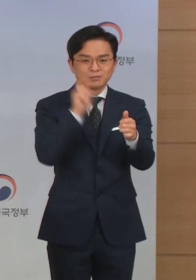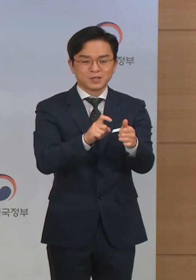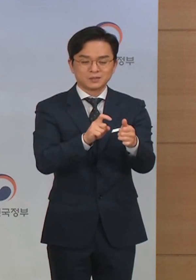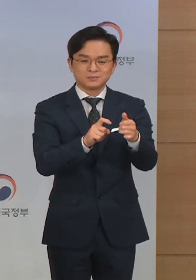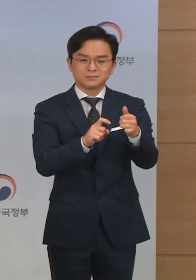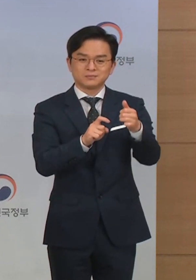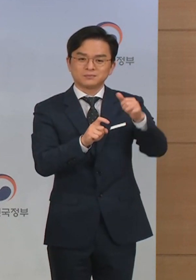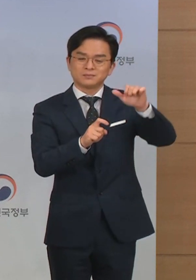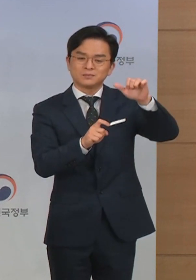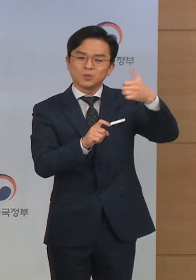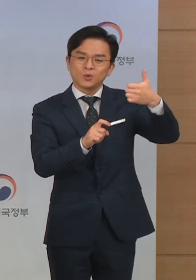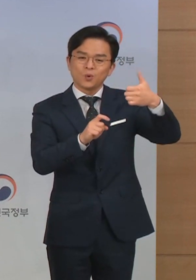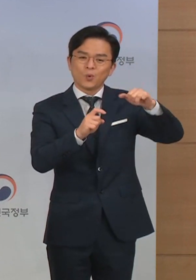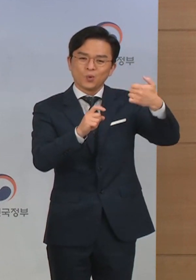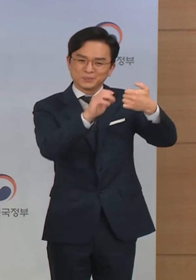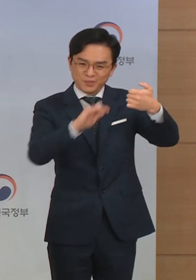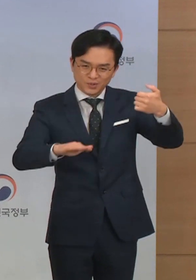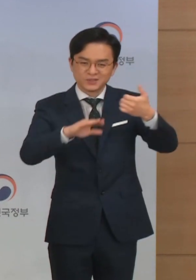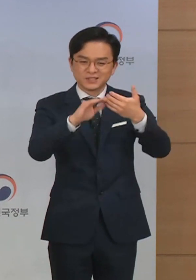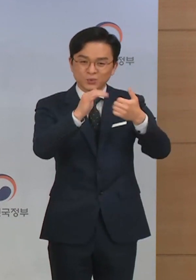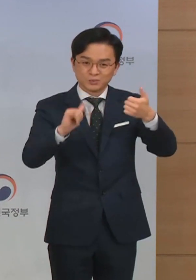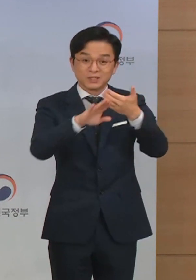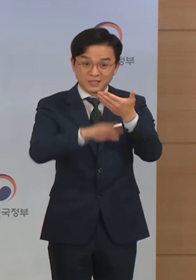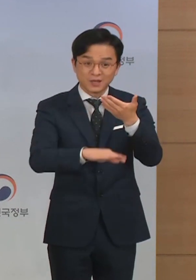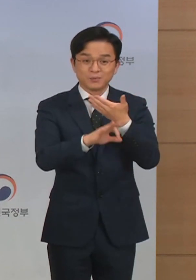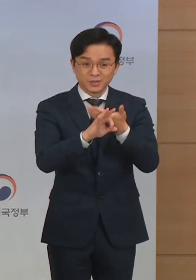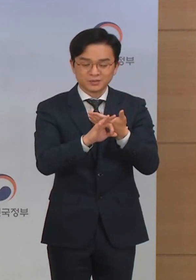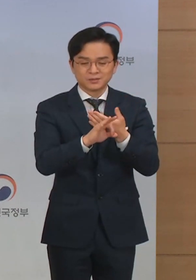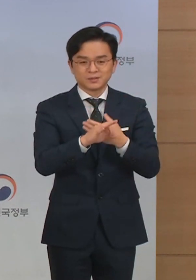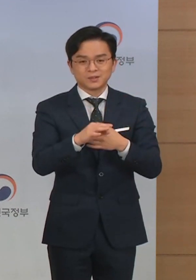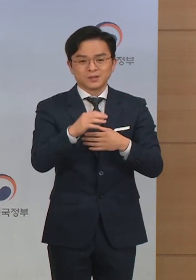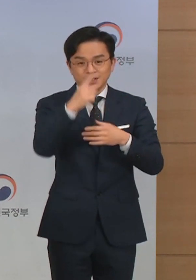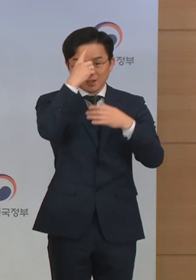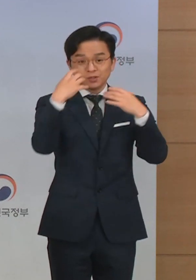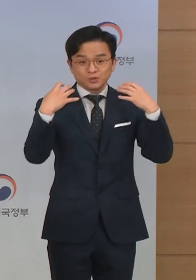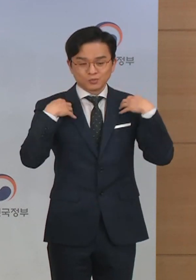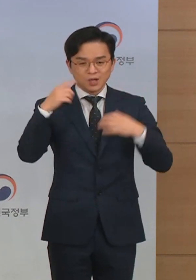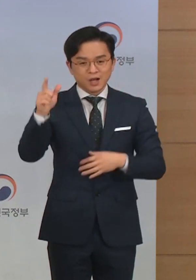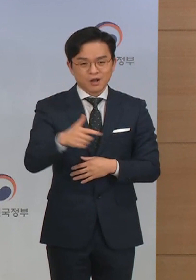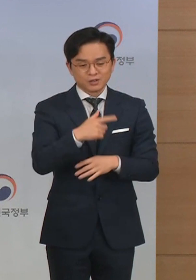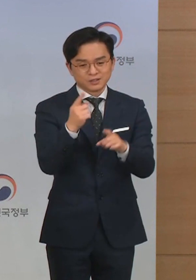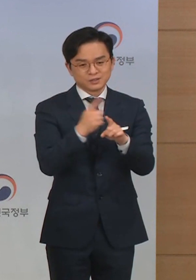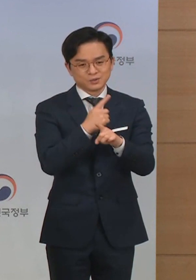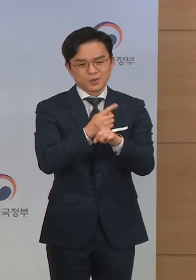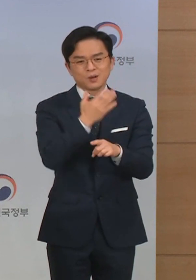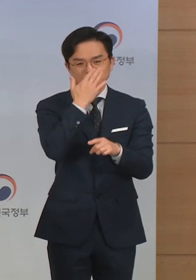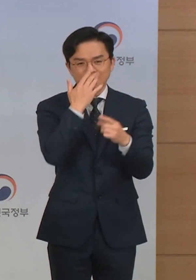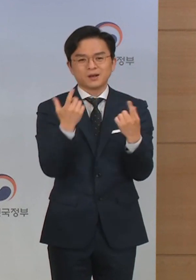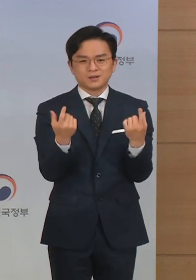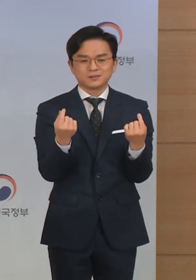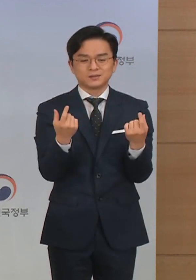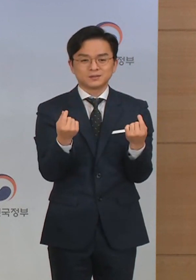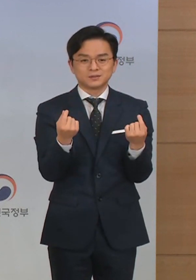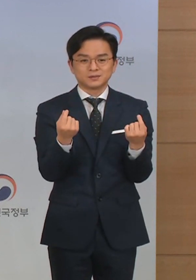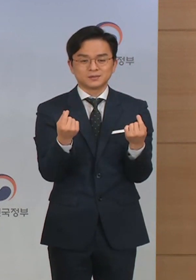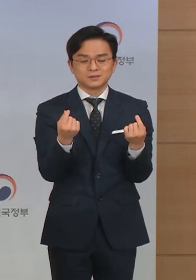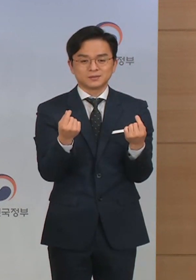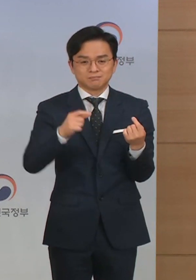우리 보건의료체계가 큰 부담 없이 치료할 수 있게 되는 것이 중요합니다 철저한 사회적 거리두기 실천을 통해